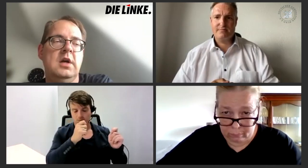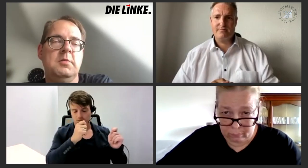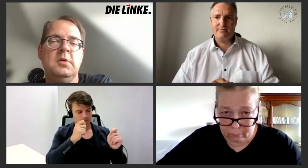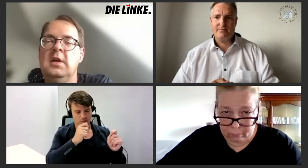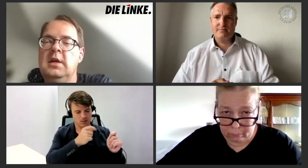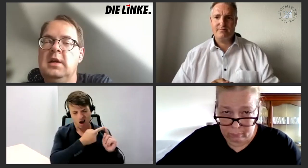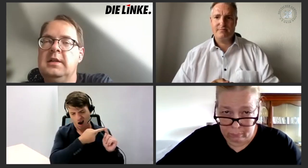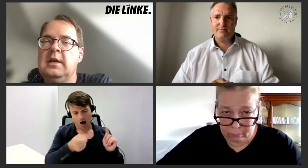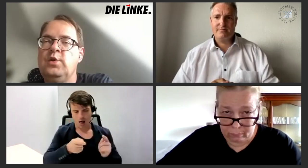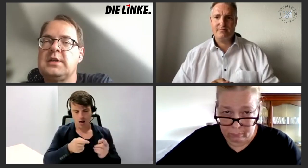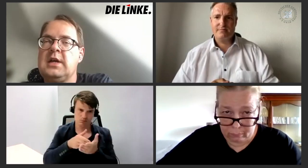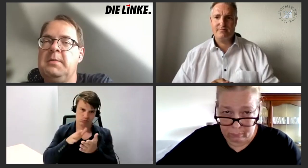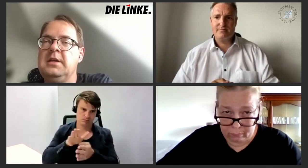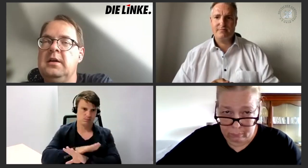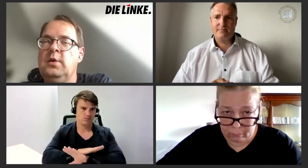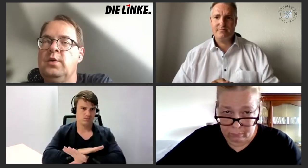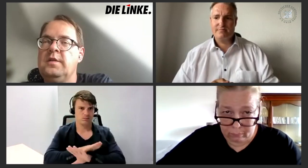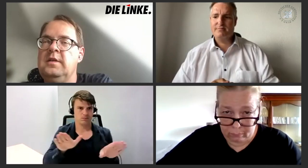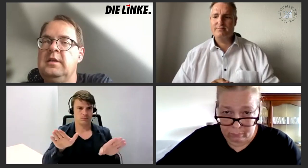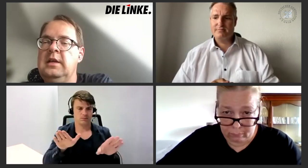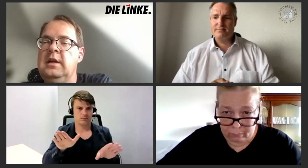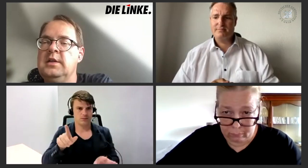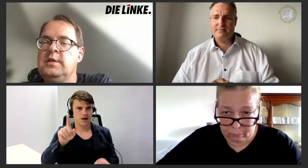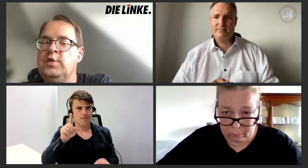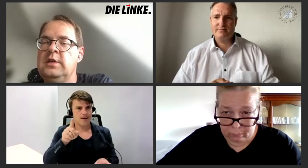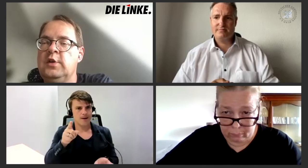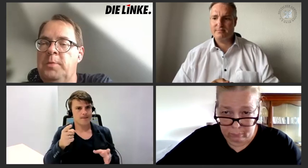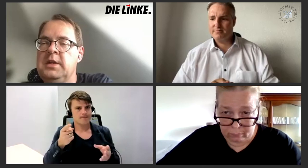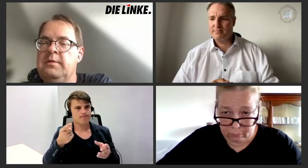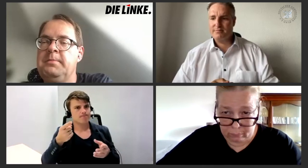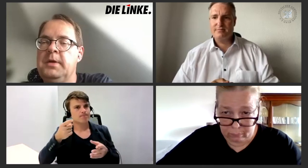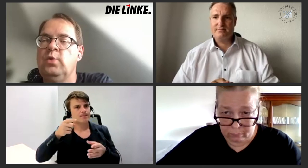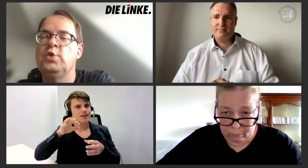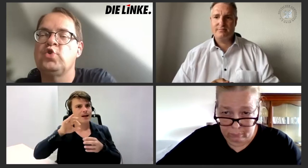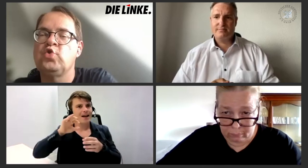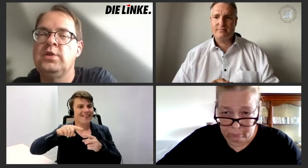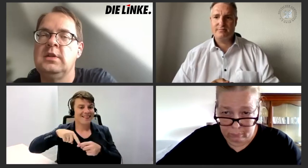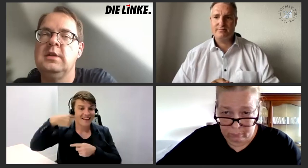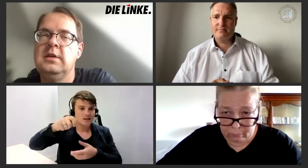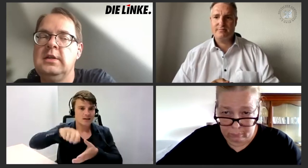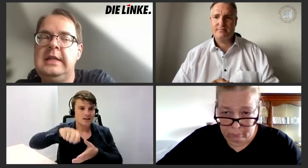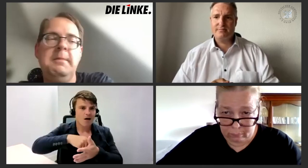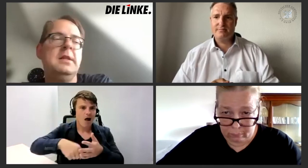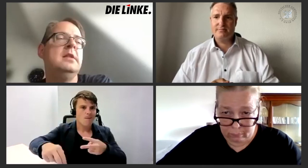abgelehnt worden, aber daraus kann man ja auch die Inhalte für die kommende Wahlperiode schon nehmen.